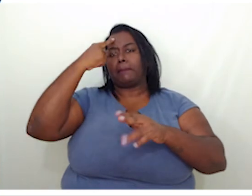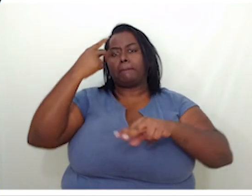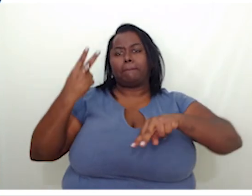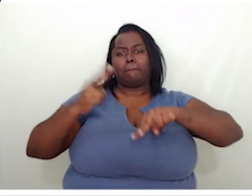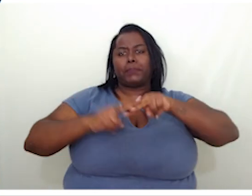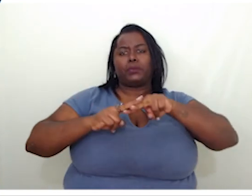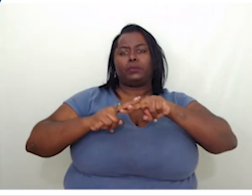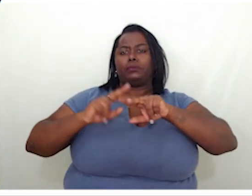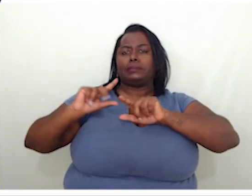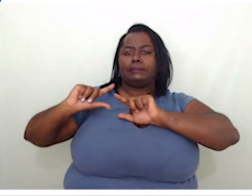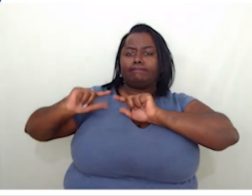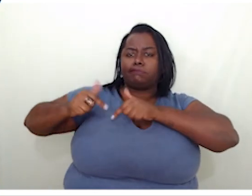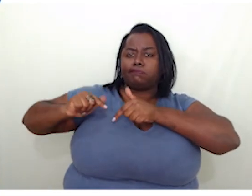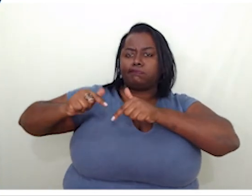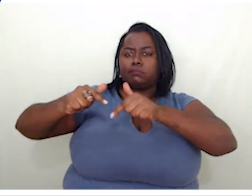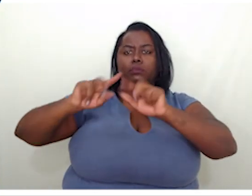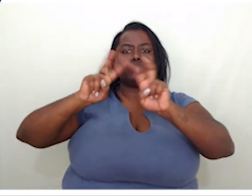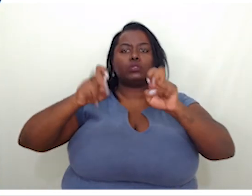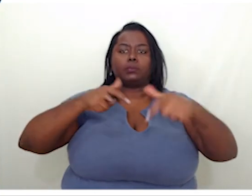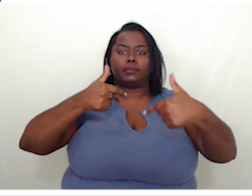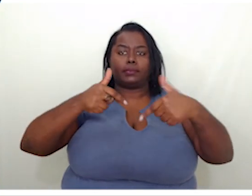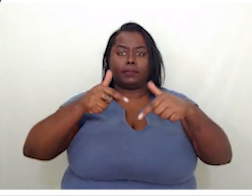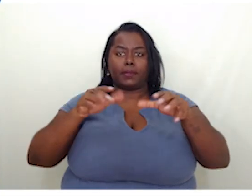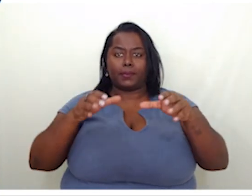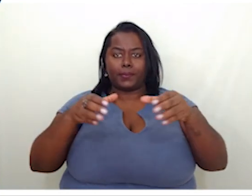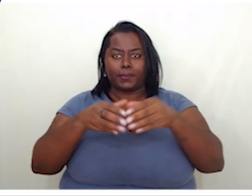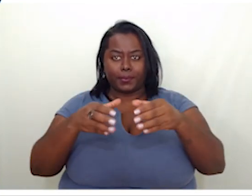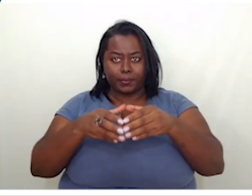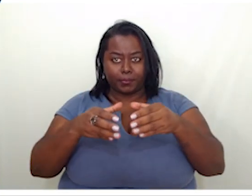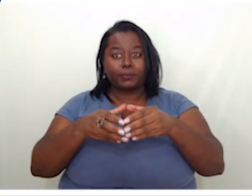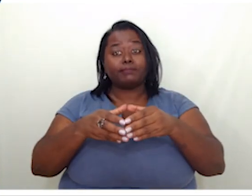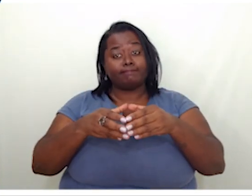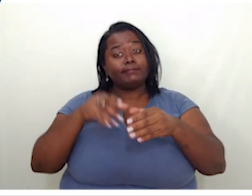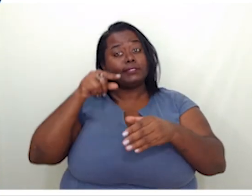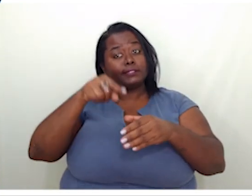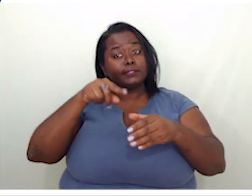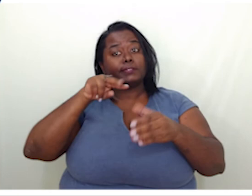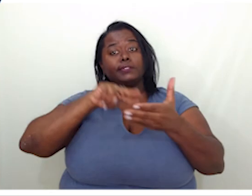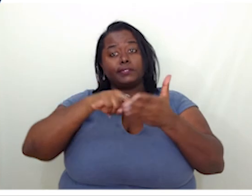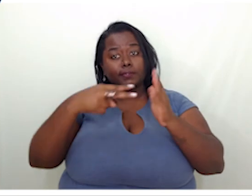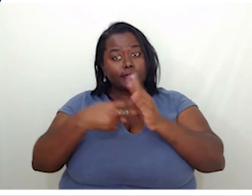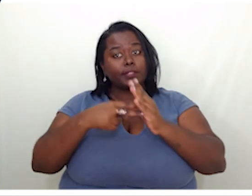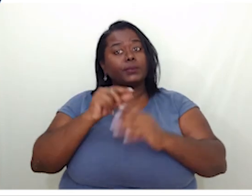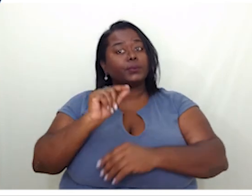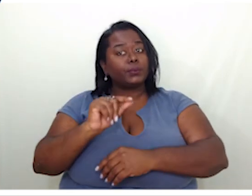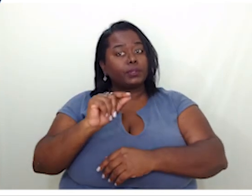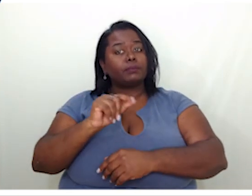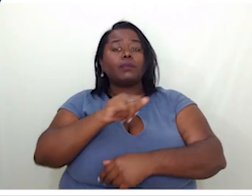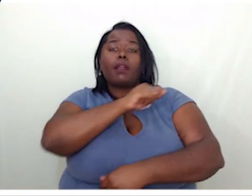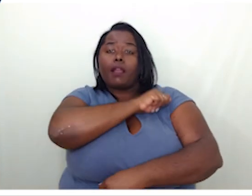una parte de la tarea que, más tarde, son apenas reunidas en un único producto.